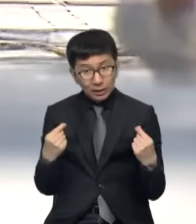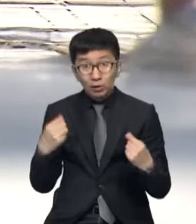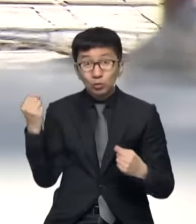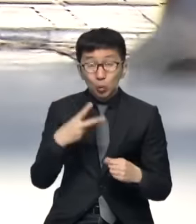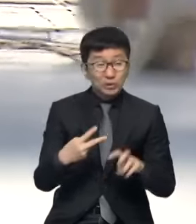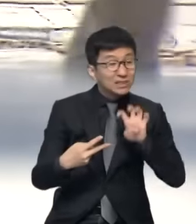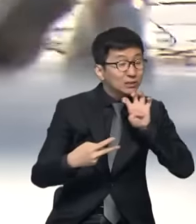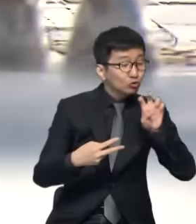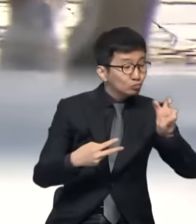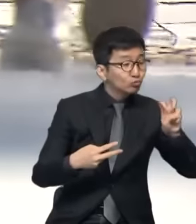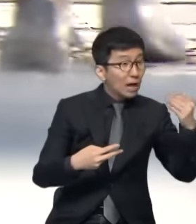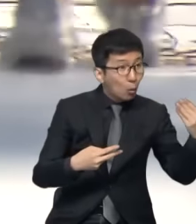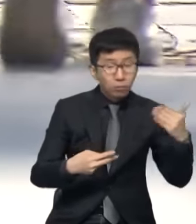있습니다. SBS 김지욱입니다.